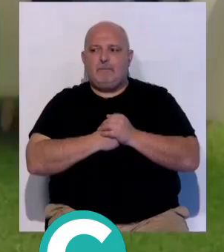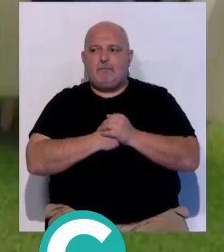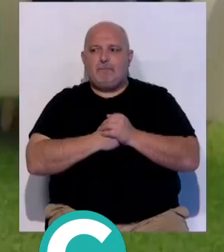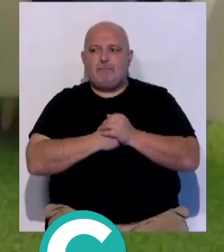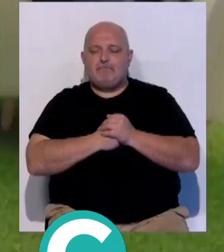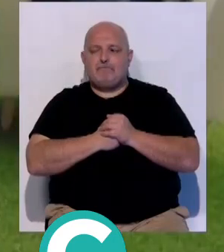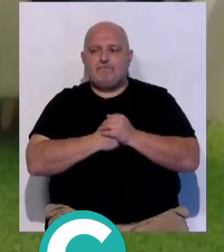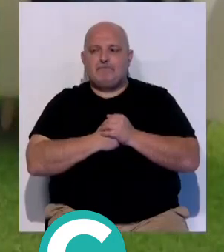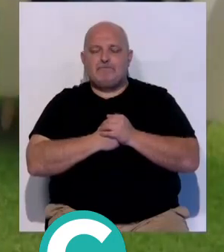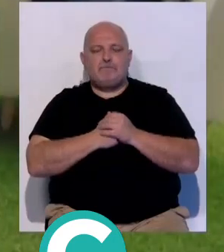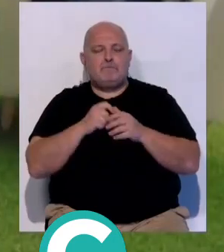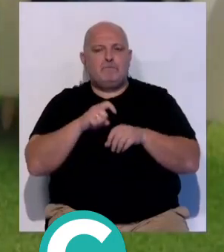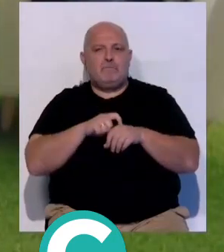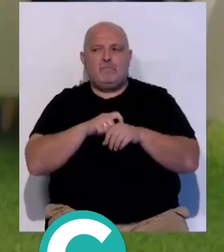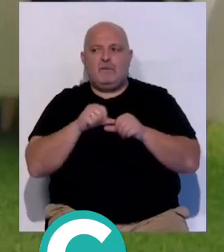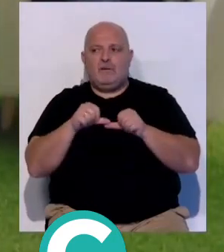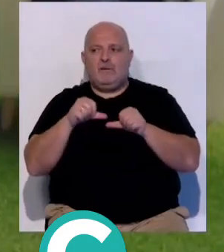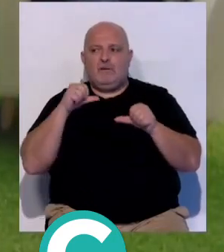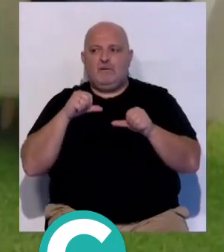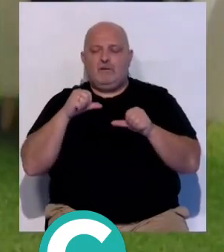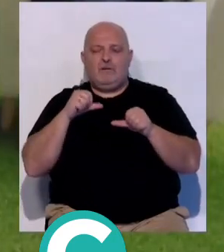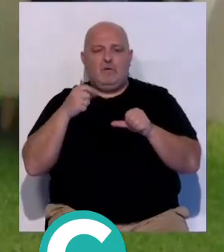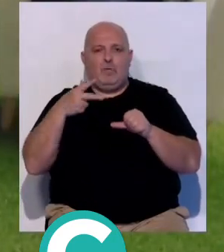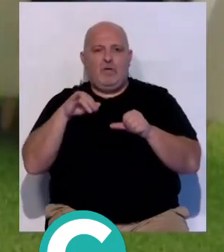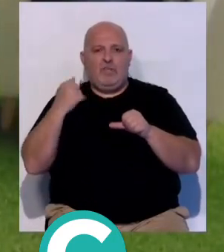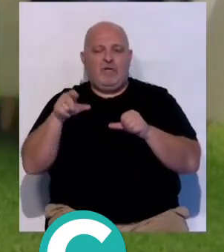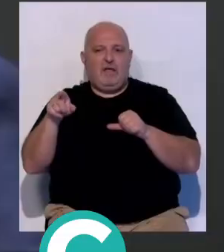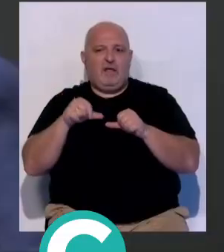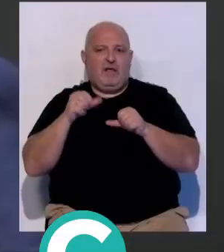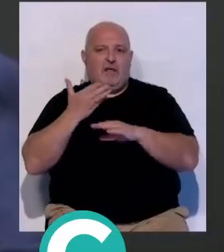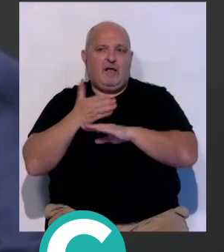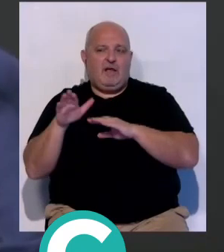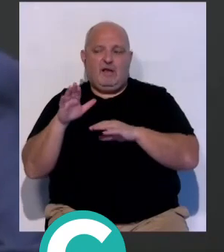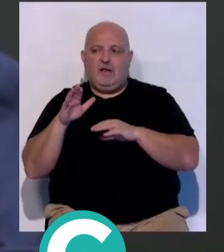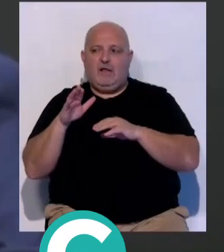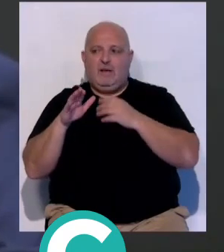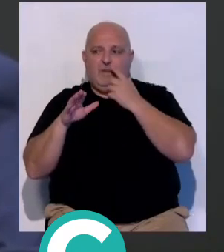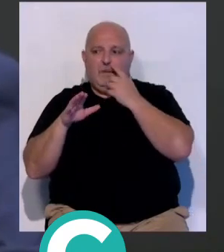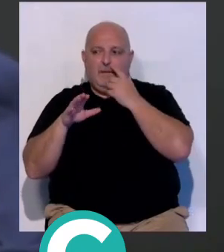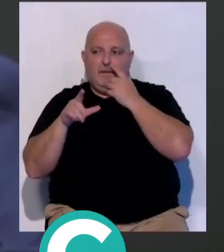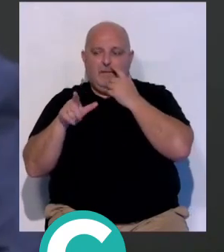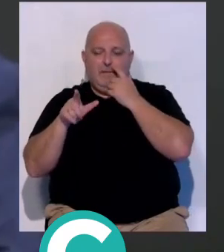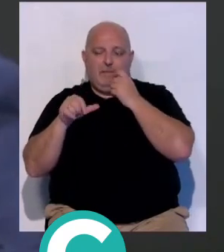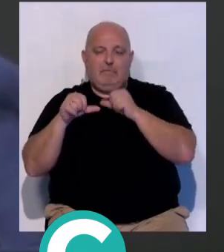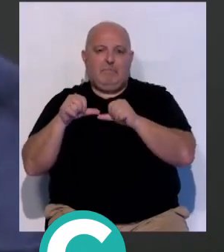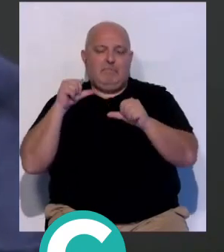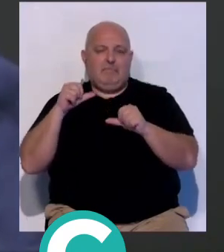peculiaridad también como decimos tiene Dani güiza porque él aparte de Chico ya salió no